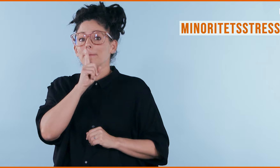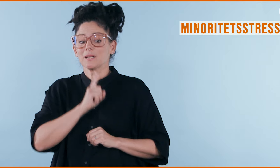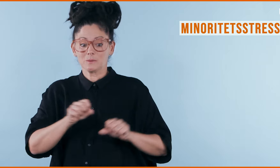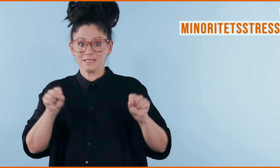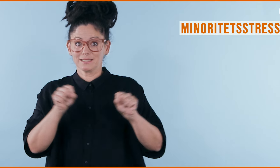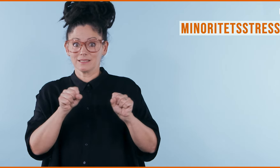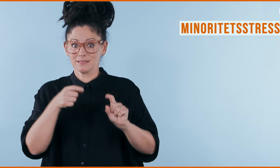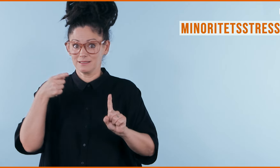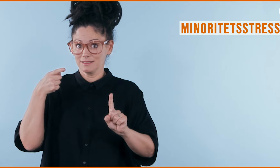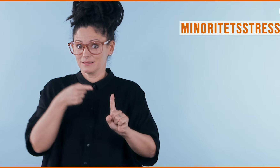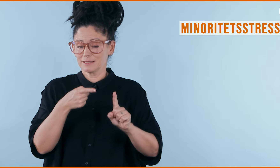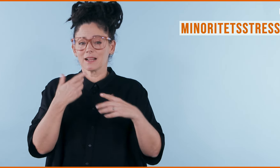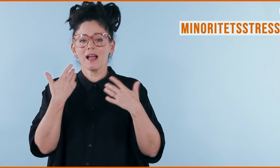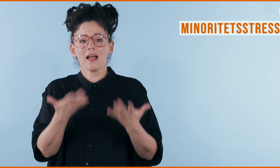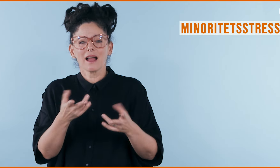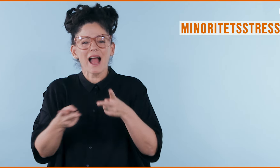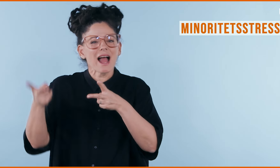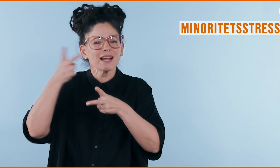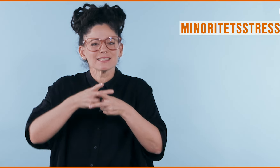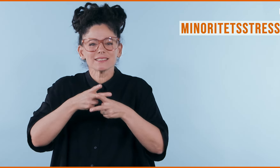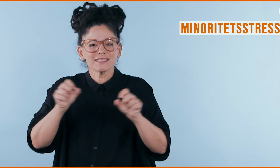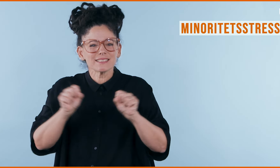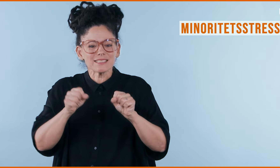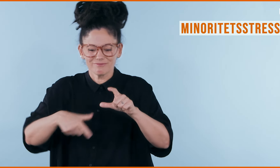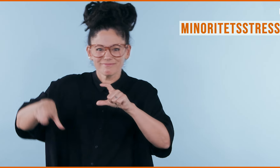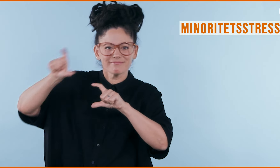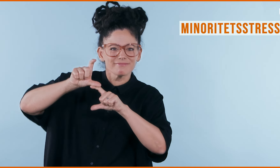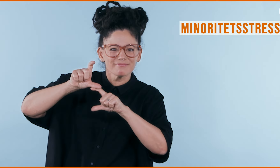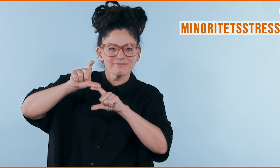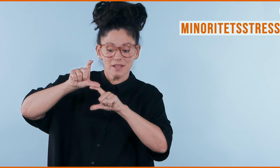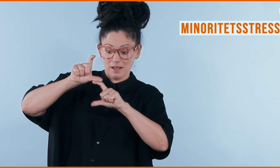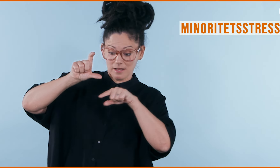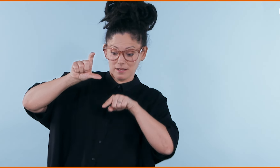Minoritetsstress är en extra stressfaktor-